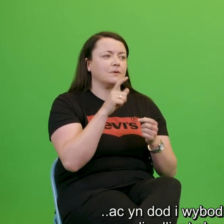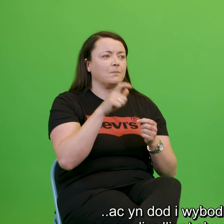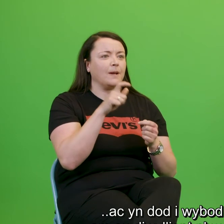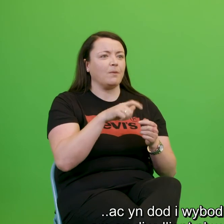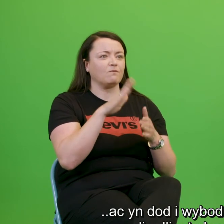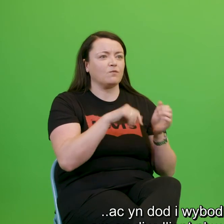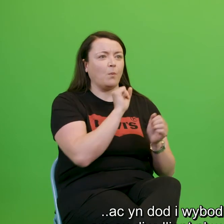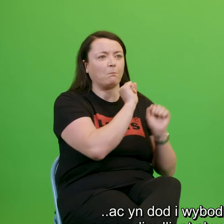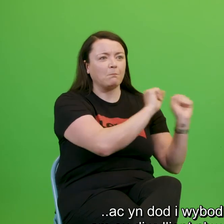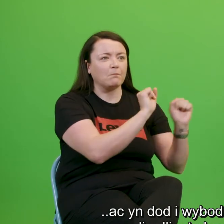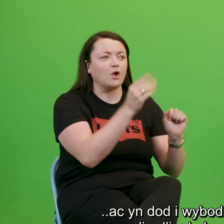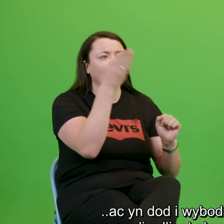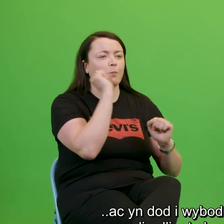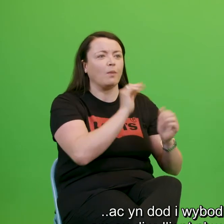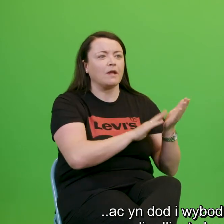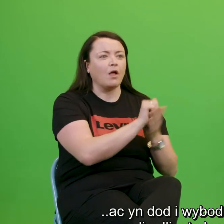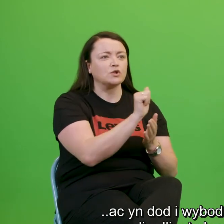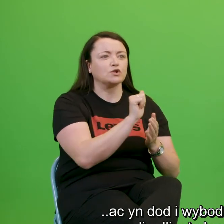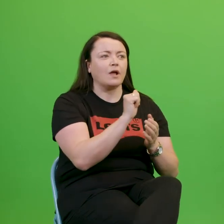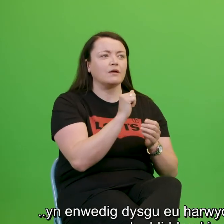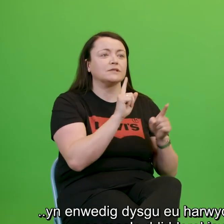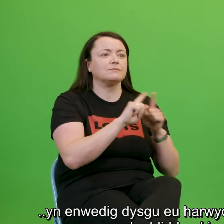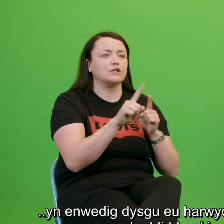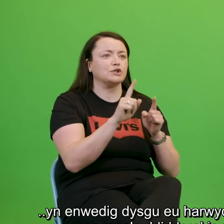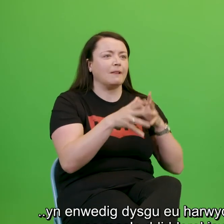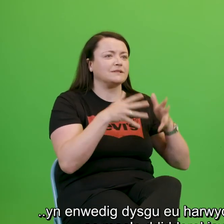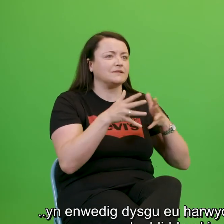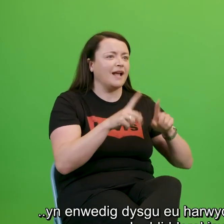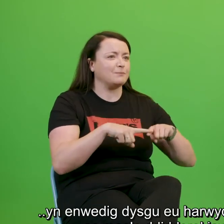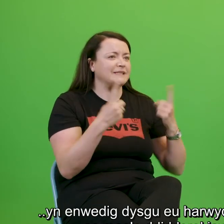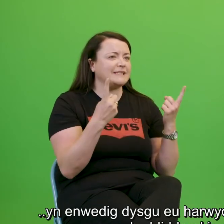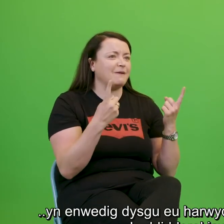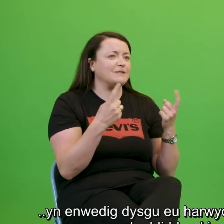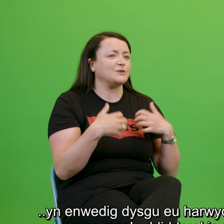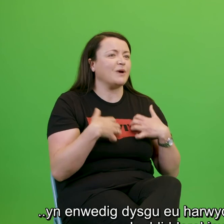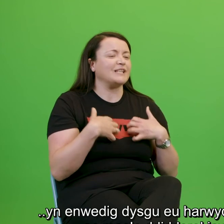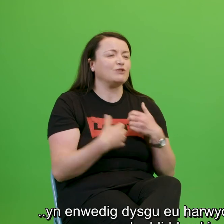..ac yn dod i wybod am eu diwylliant nhw... ..yn enwedig dysgu eu harwyddion nhw ac mae'n ddiddorol iawn.